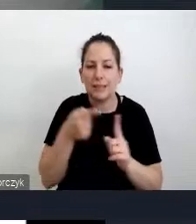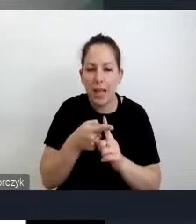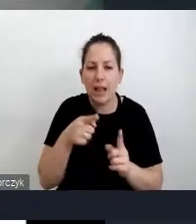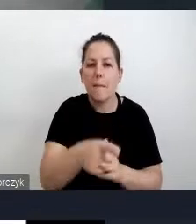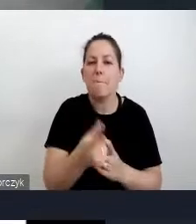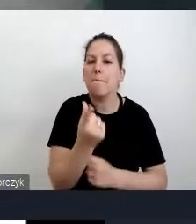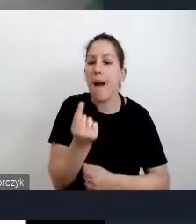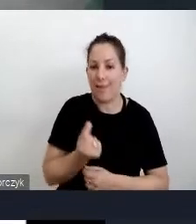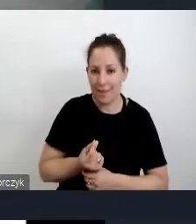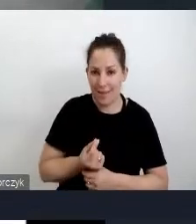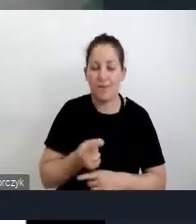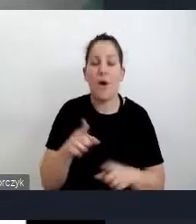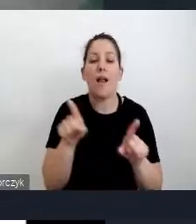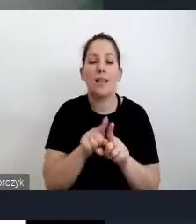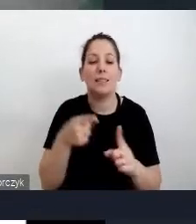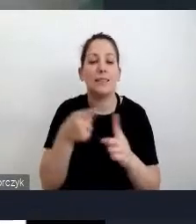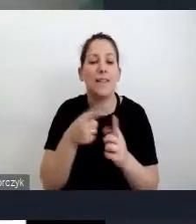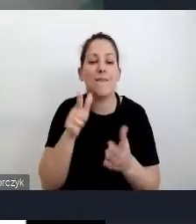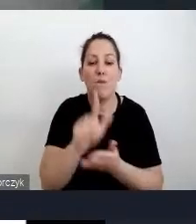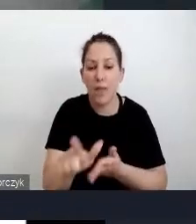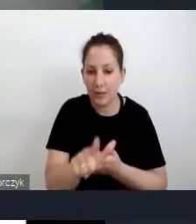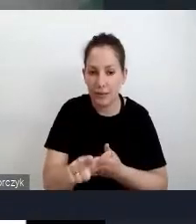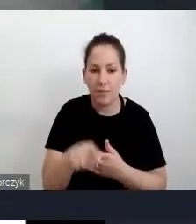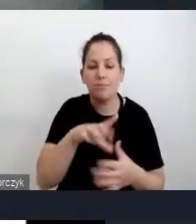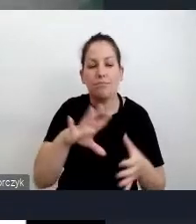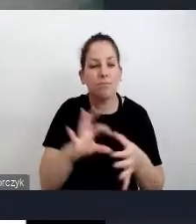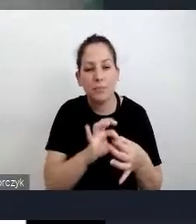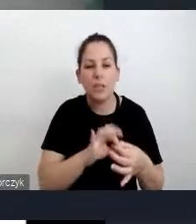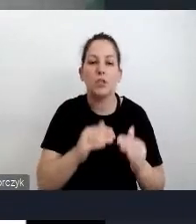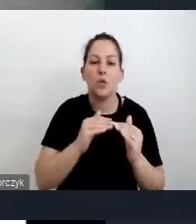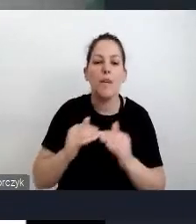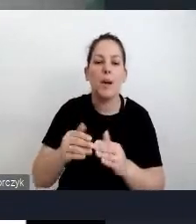a także Celu 12. dotyczącego zrównoważonej produkcji i konsumpcji.